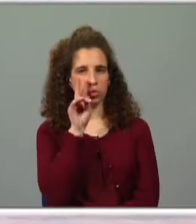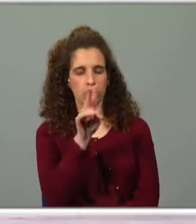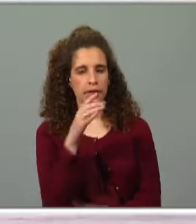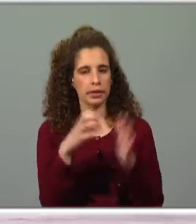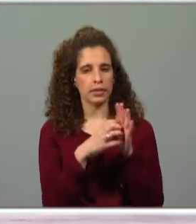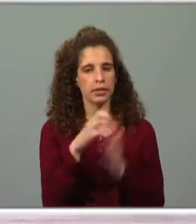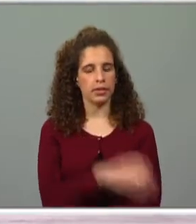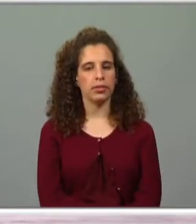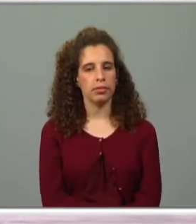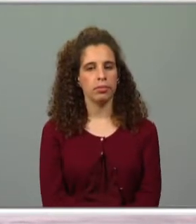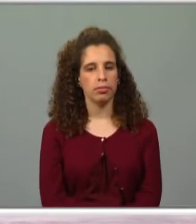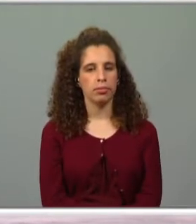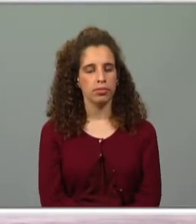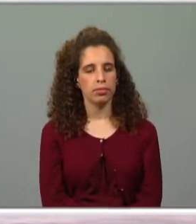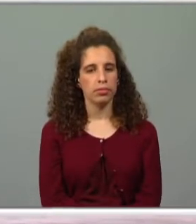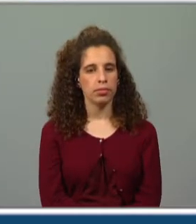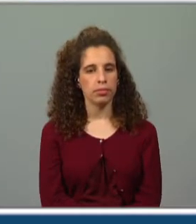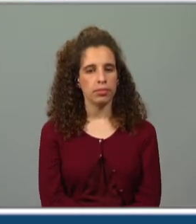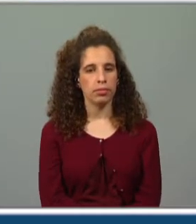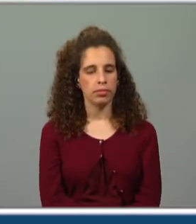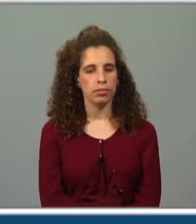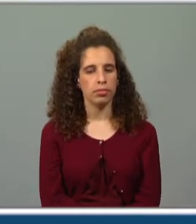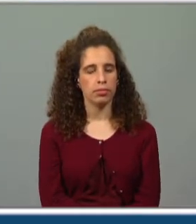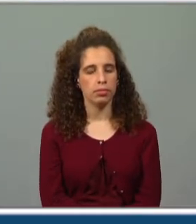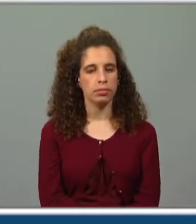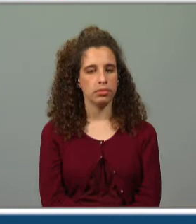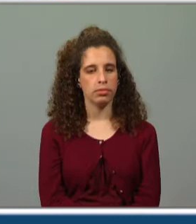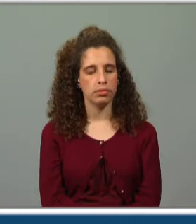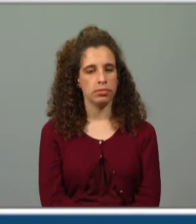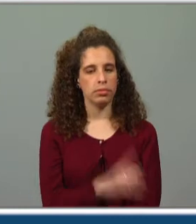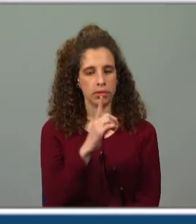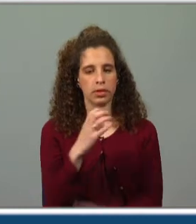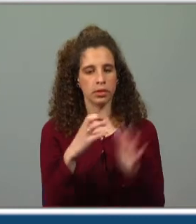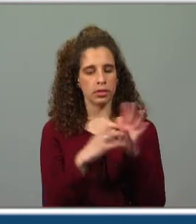nossa imagem e temos então aqui a nossa imagem que 我們的形象然後我們在這裡有我們的形象